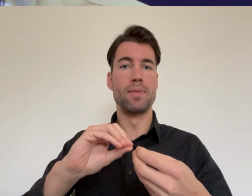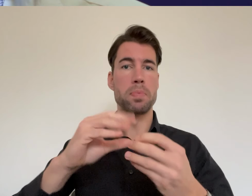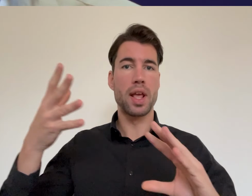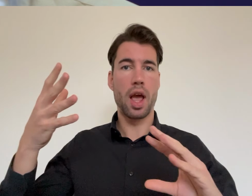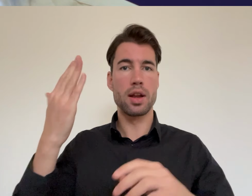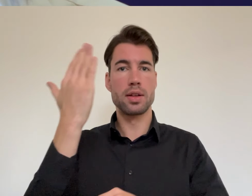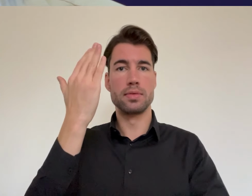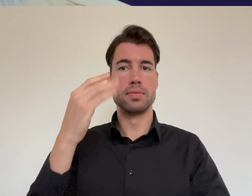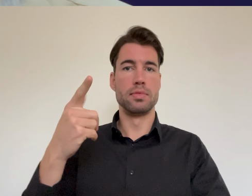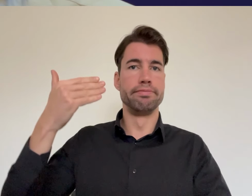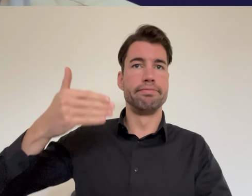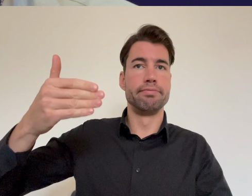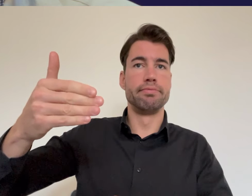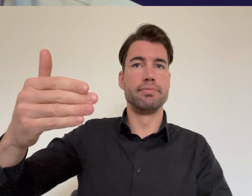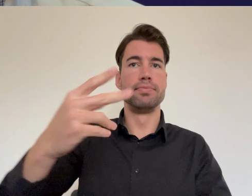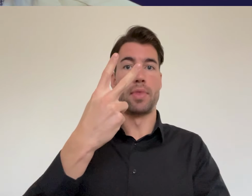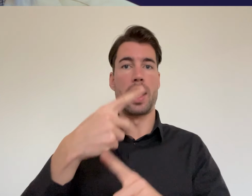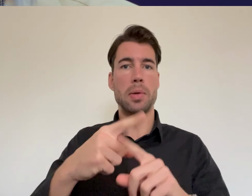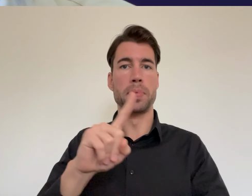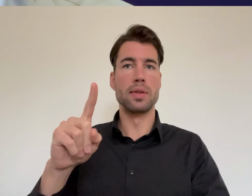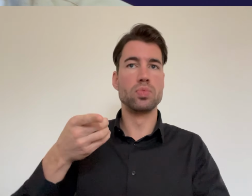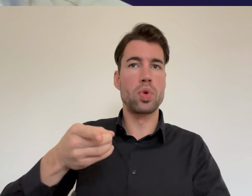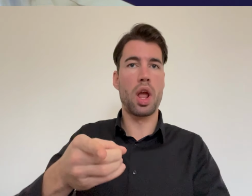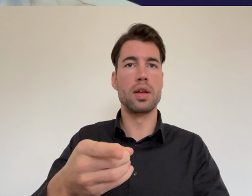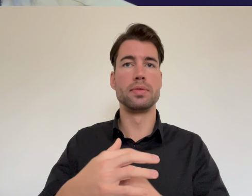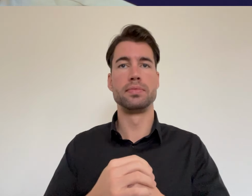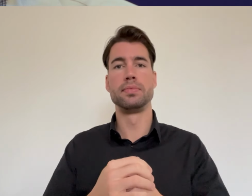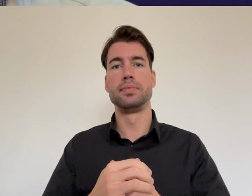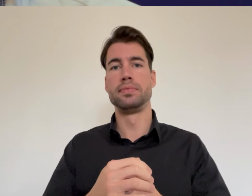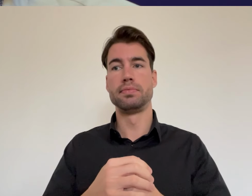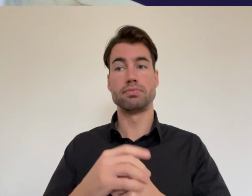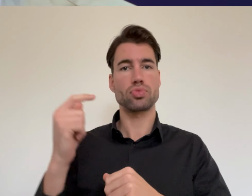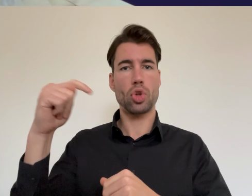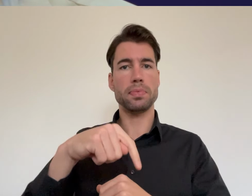Die doen we nu twee keer op donderdag, maar we zijn aan het zoeken hoe we zoveel mogelijk